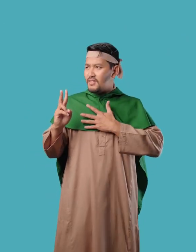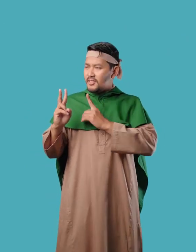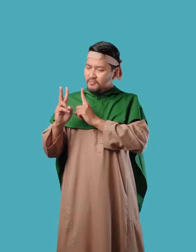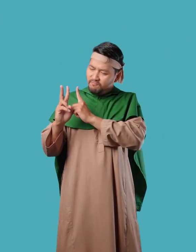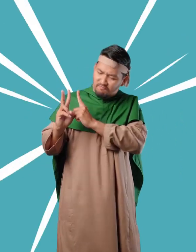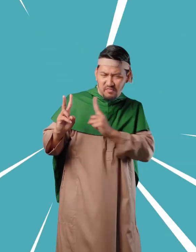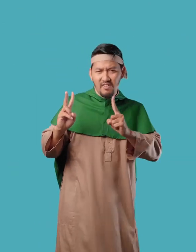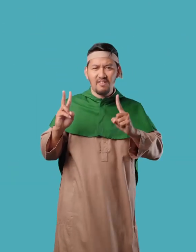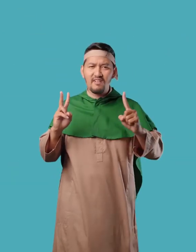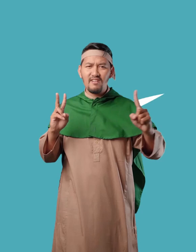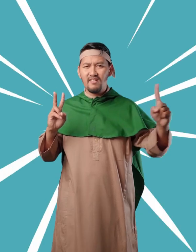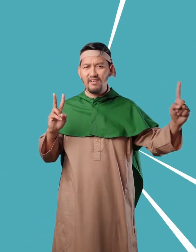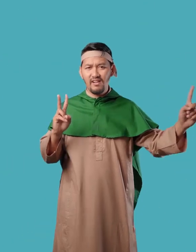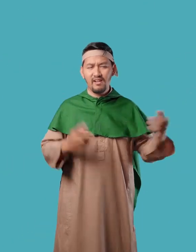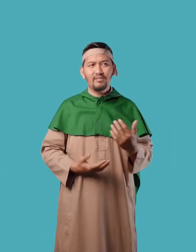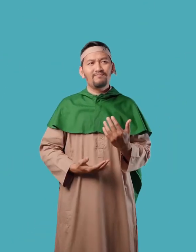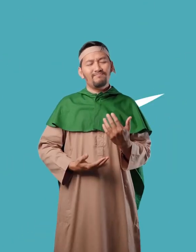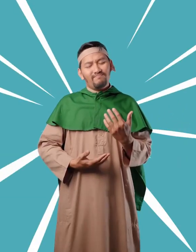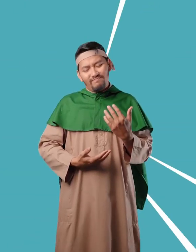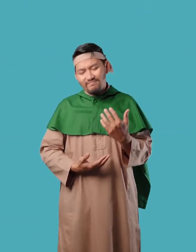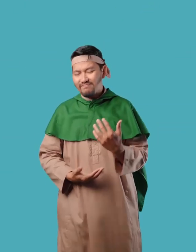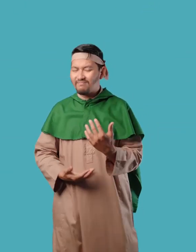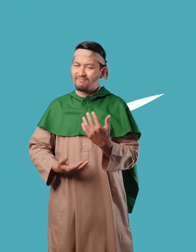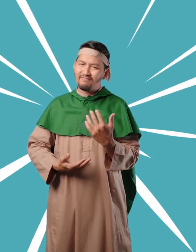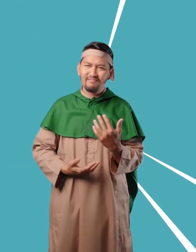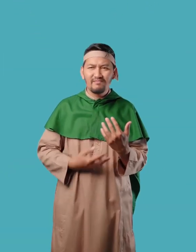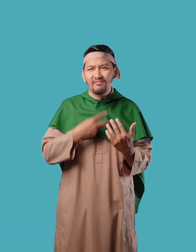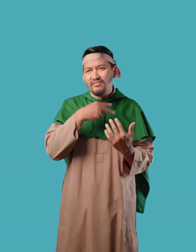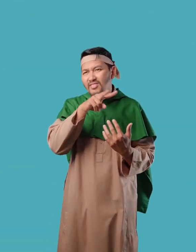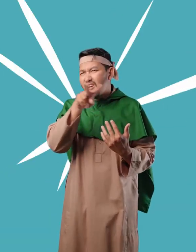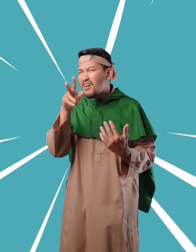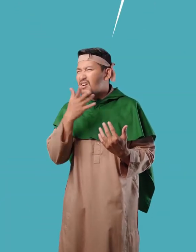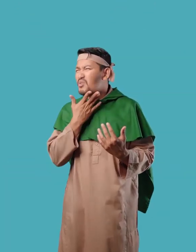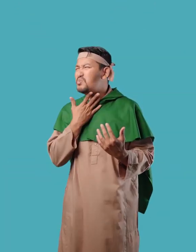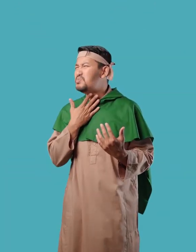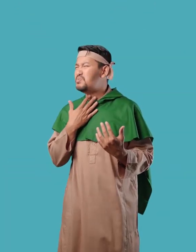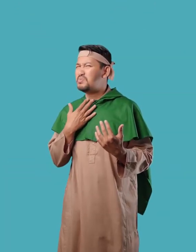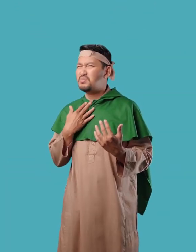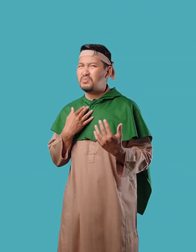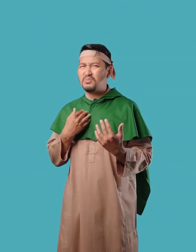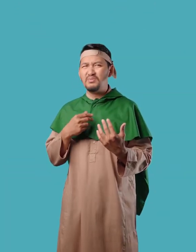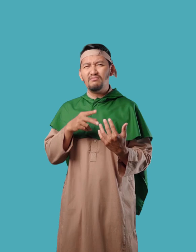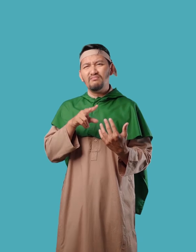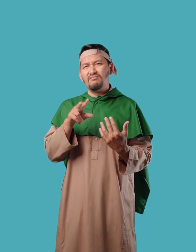Isteri dan anaknya kehausan dan mereka mencari sumber air, namun tidak menemukannya.